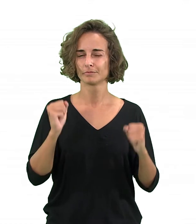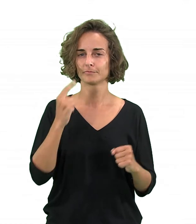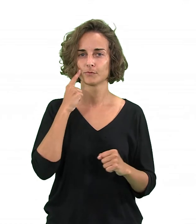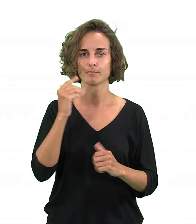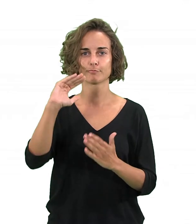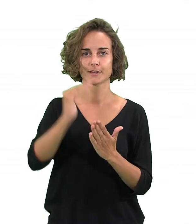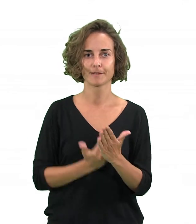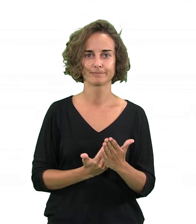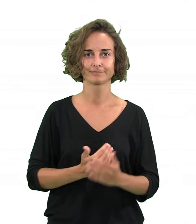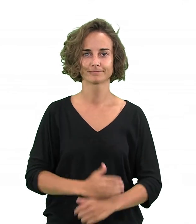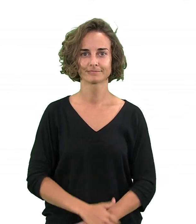Voici le programme de la journée.